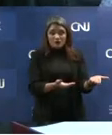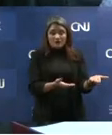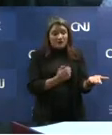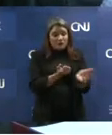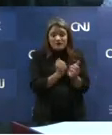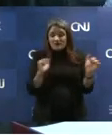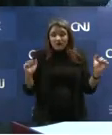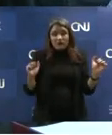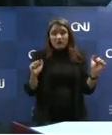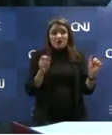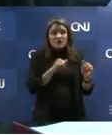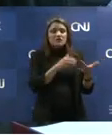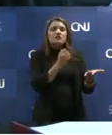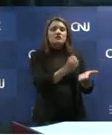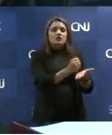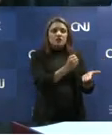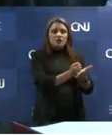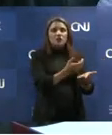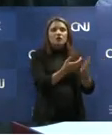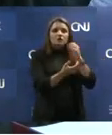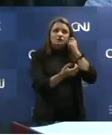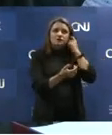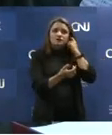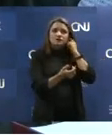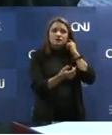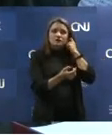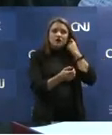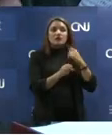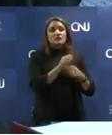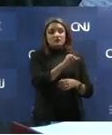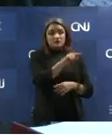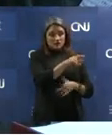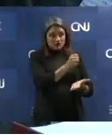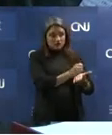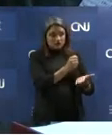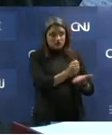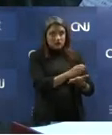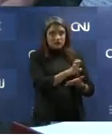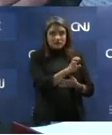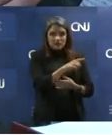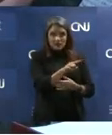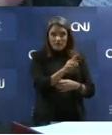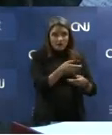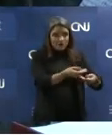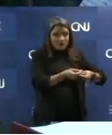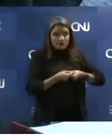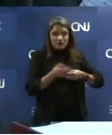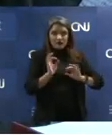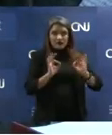claro, o juiz pode fazer com que deve fazer correções deve acompanhar a tramitação a lá